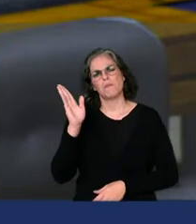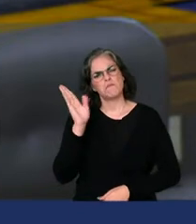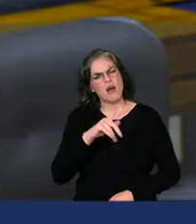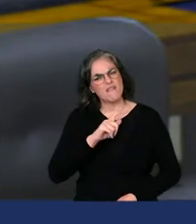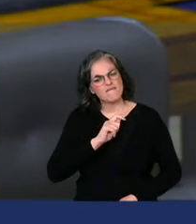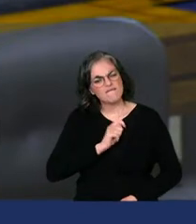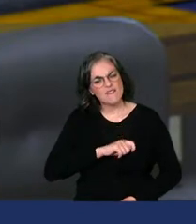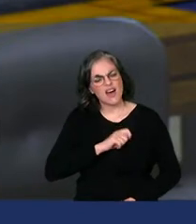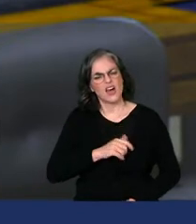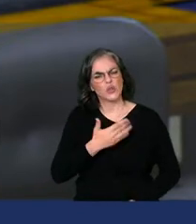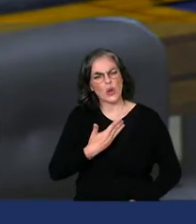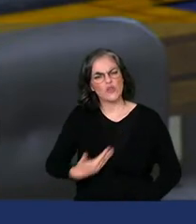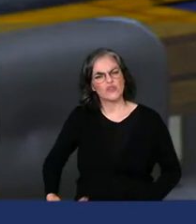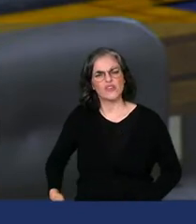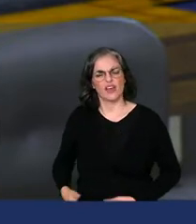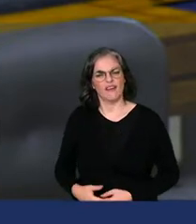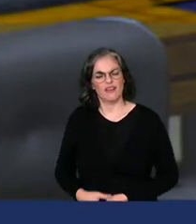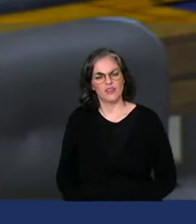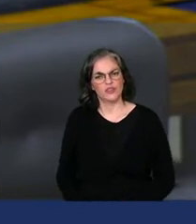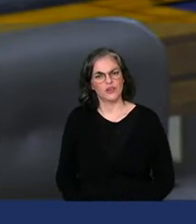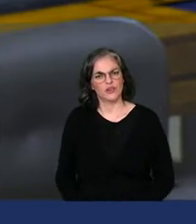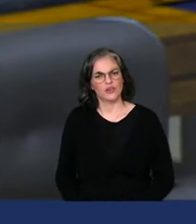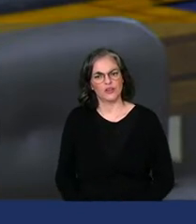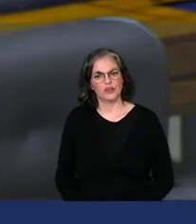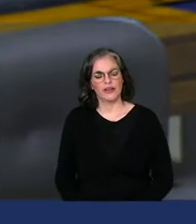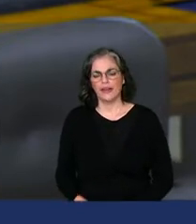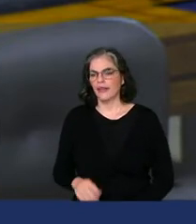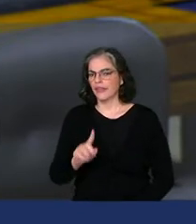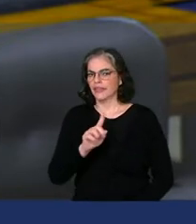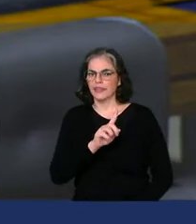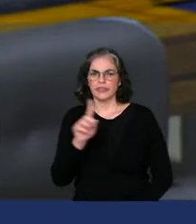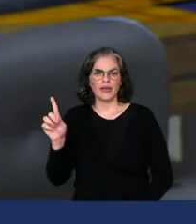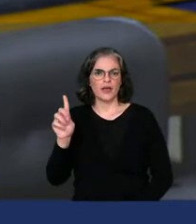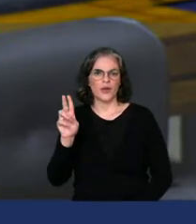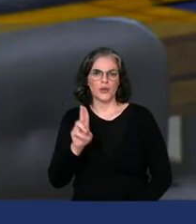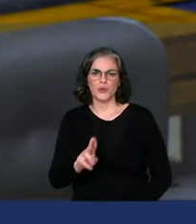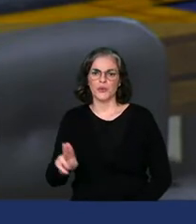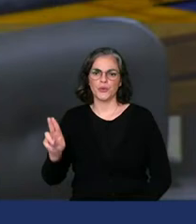FORAM CONTIGENCIADOS PER PER PERVERSOMENTE, CONTIGENCIADOS PELO GOVERNO E QUE NÃO FORAM DESTINADOS PARA O SEU FIM, QUE